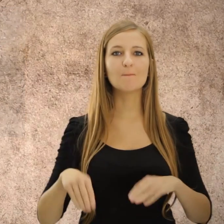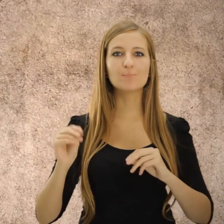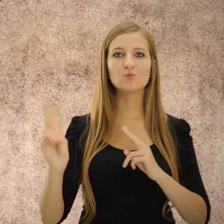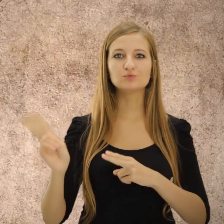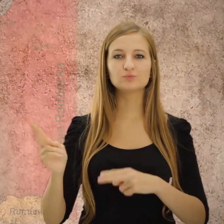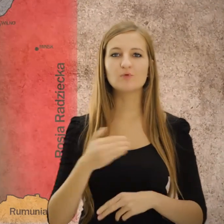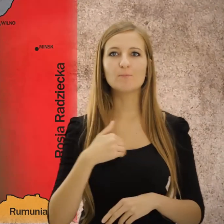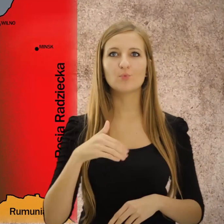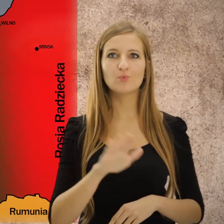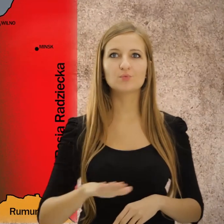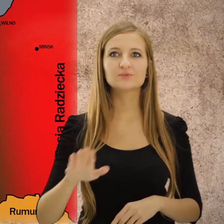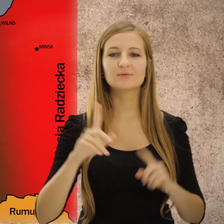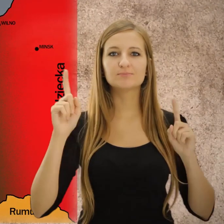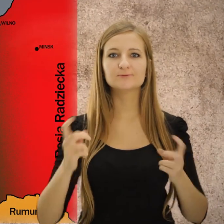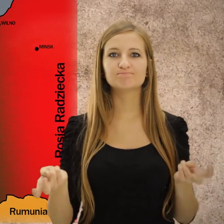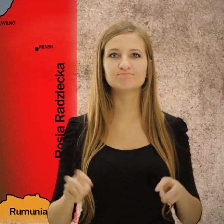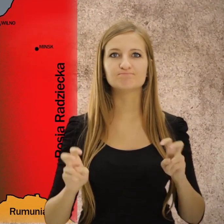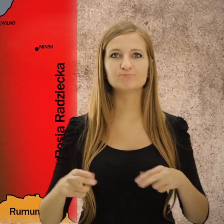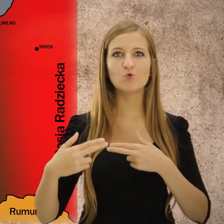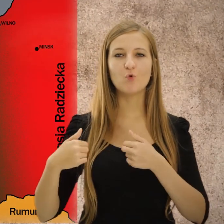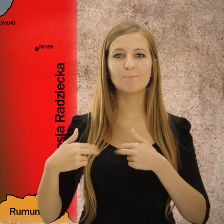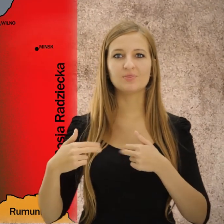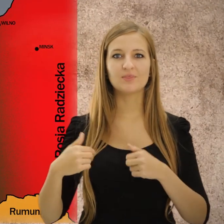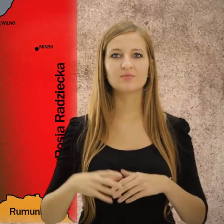Na początku listopada w Polsce zaczęły powstawać komitety,